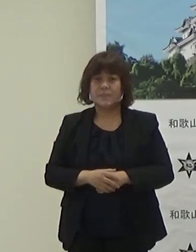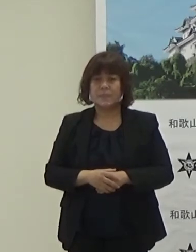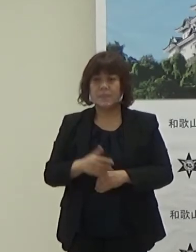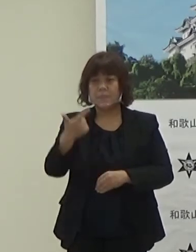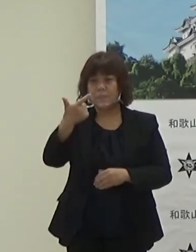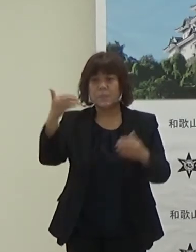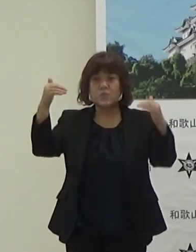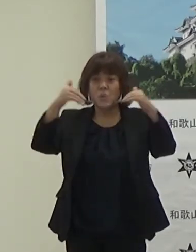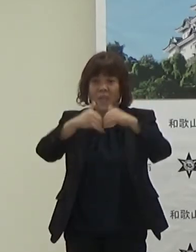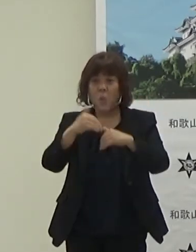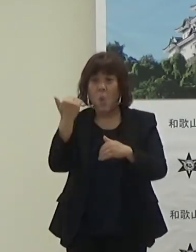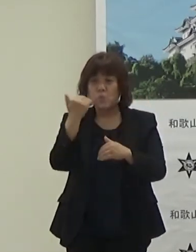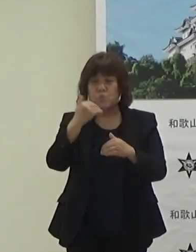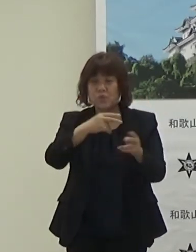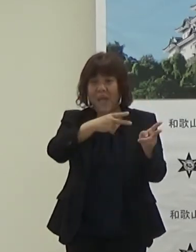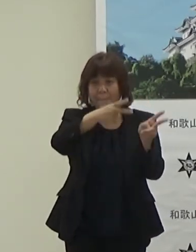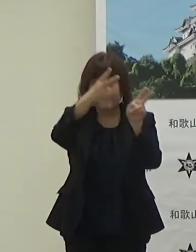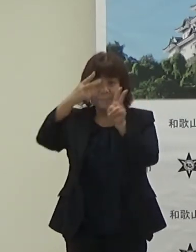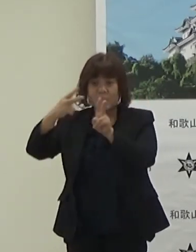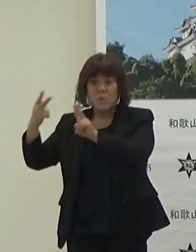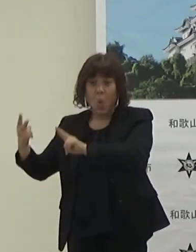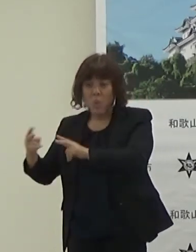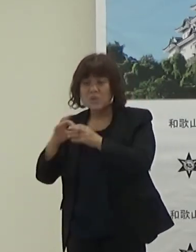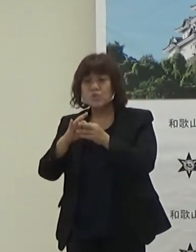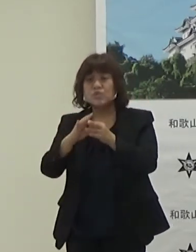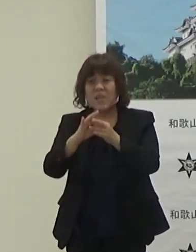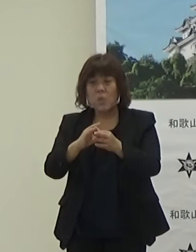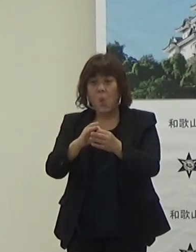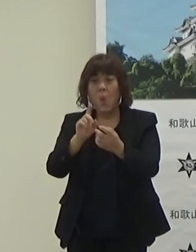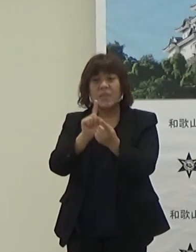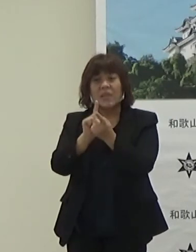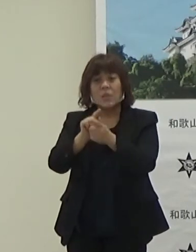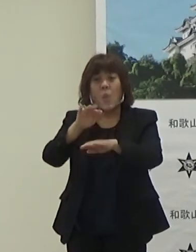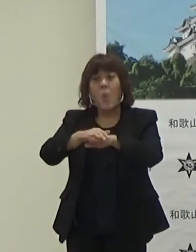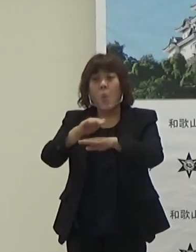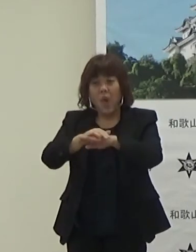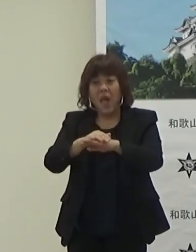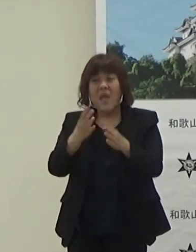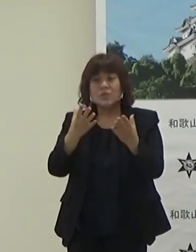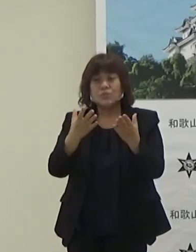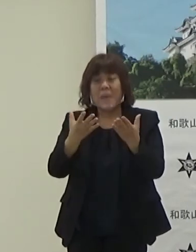六十谷水管橋のまず今の対策状況ですけれども 比較的順調に進ん でおります